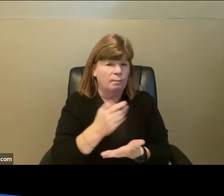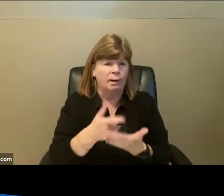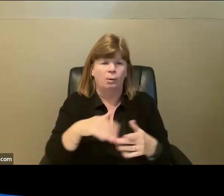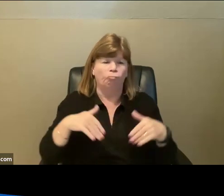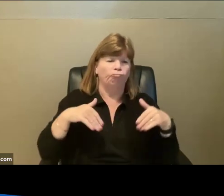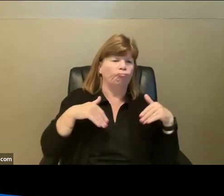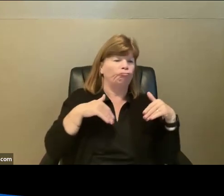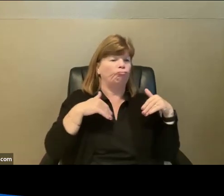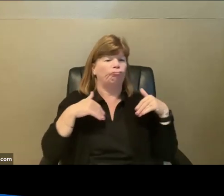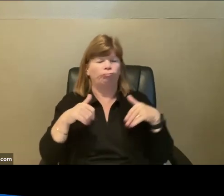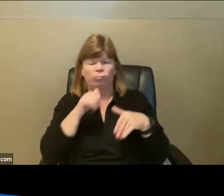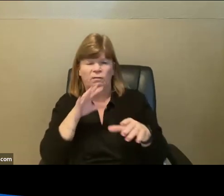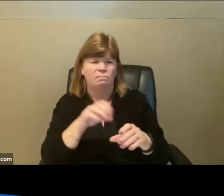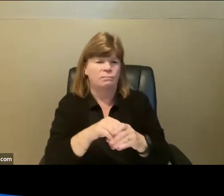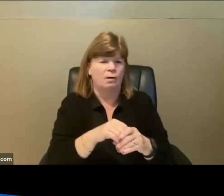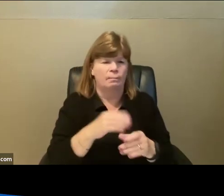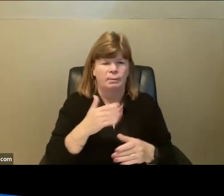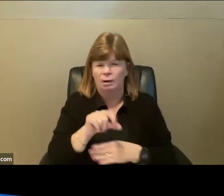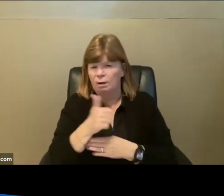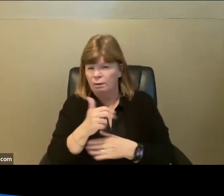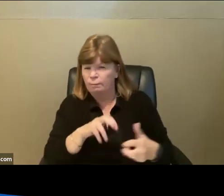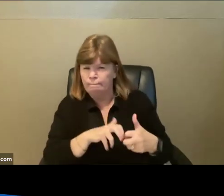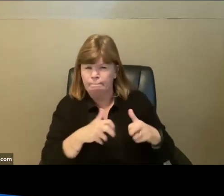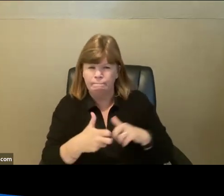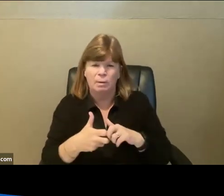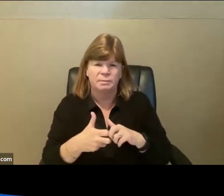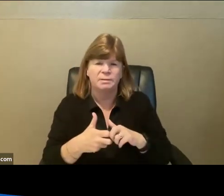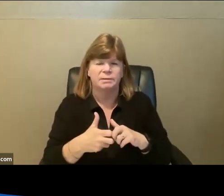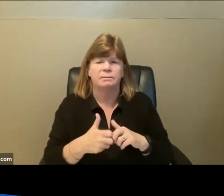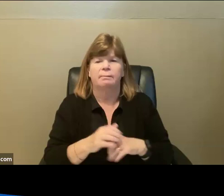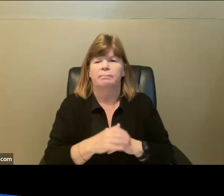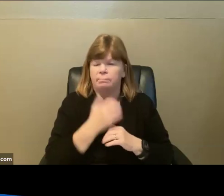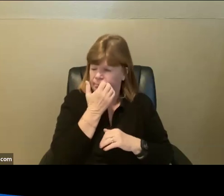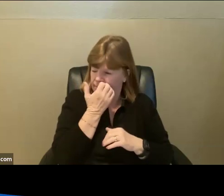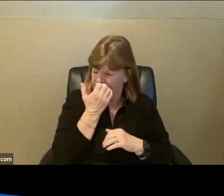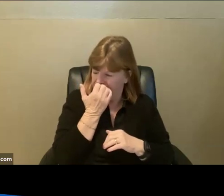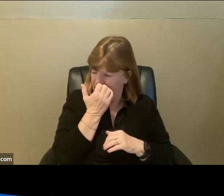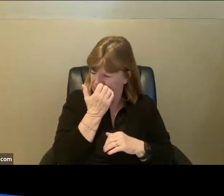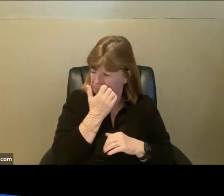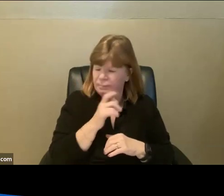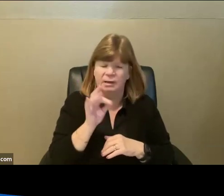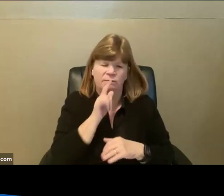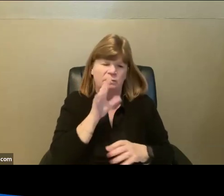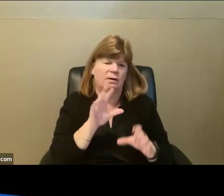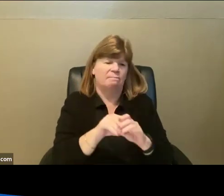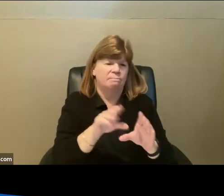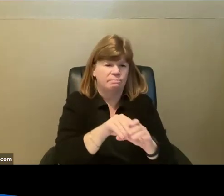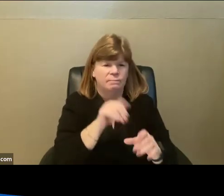indicaste que hay otros problemas que están confundiendo esto. Si no estaba participando o si no podía seguir las